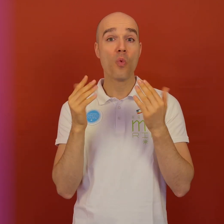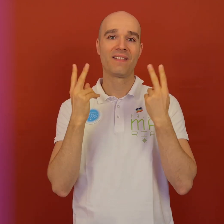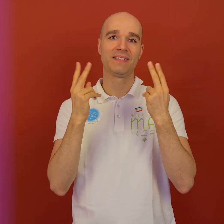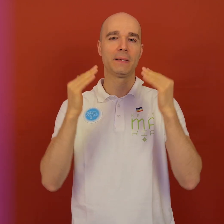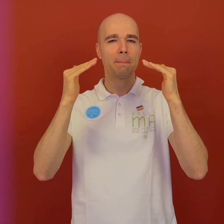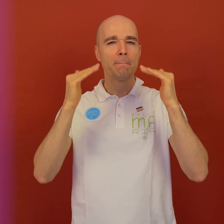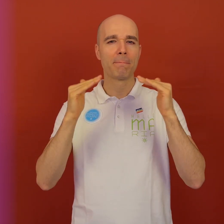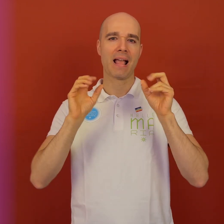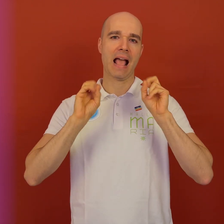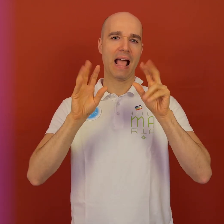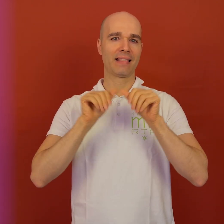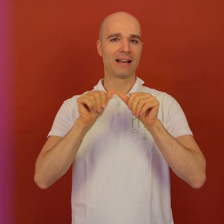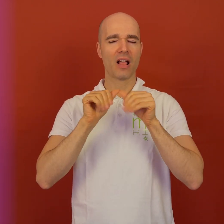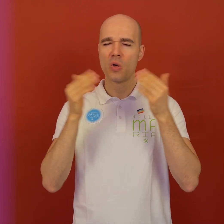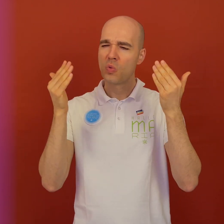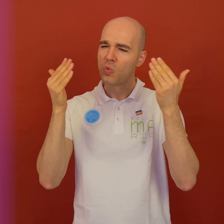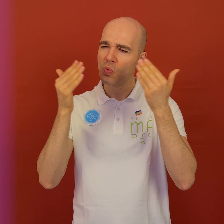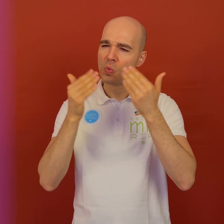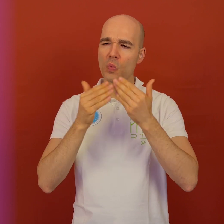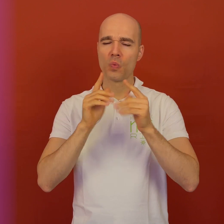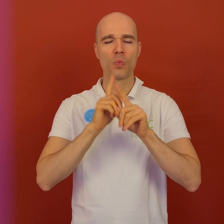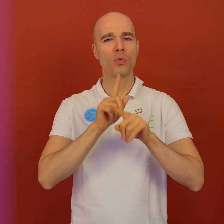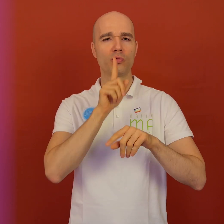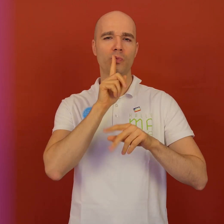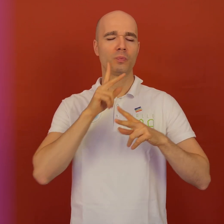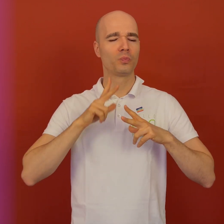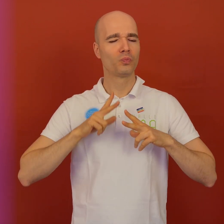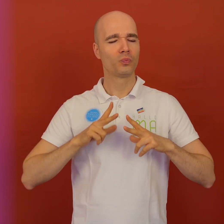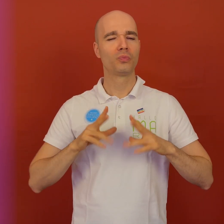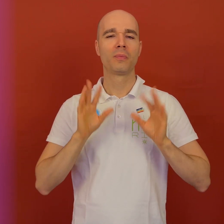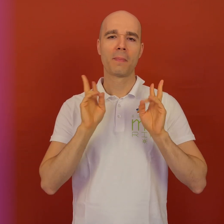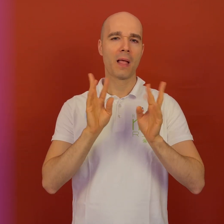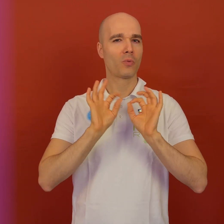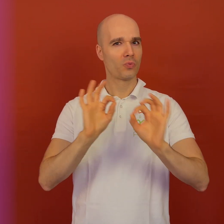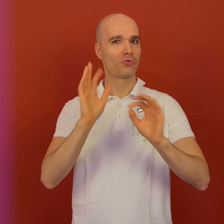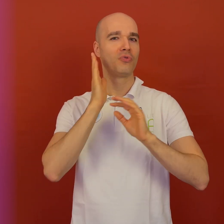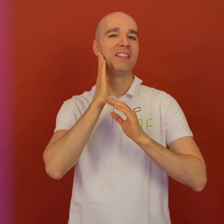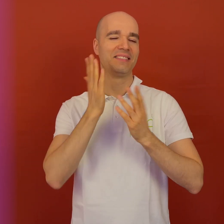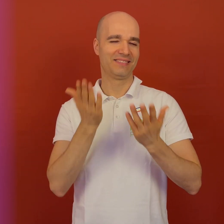Eine Raumtemperatur von 18 Grad und ein dunkler, ruhiger Raum sind ideal, damit der Schlaf erholsam ist.